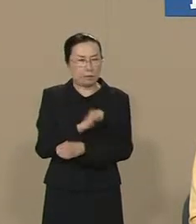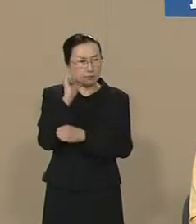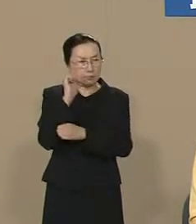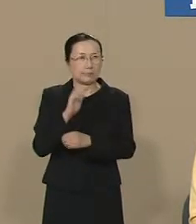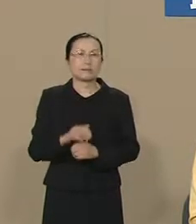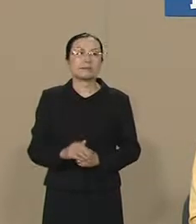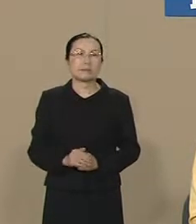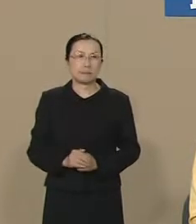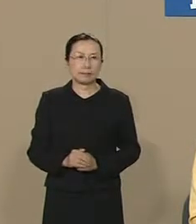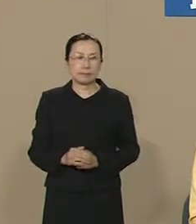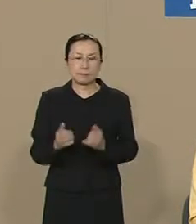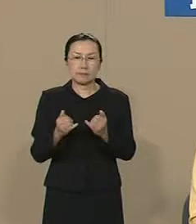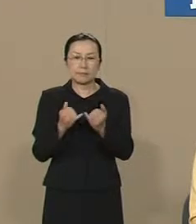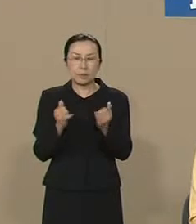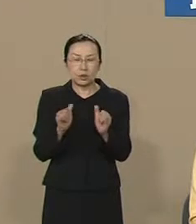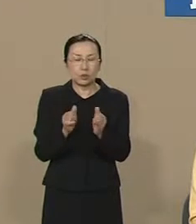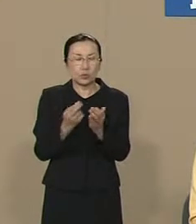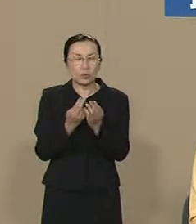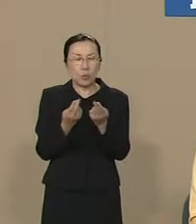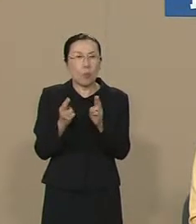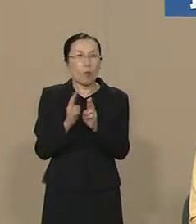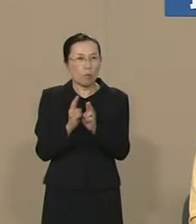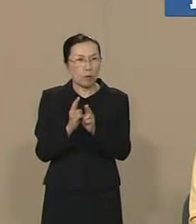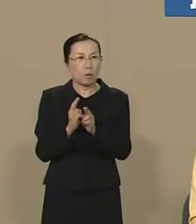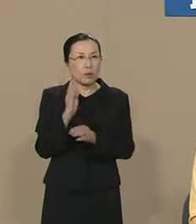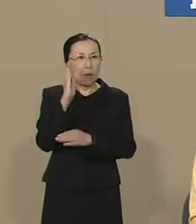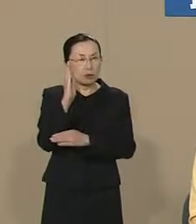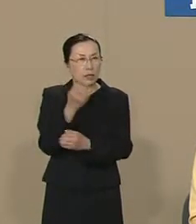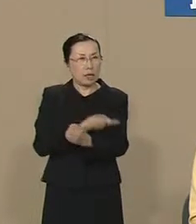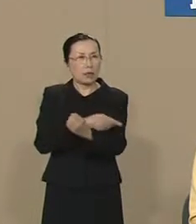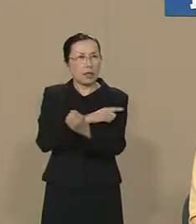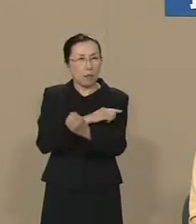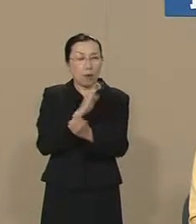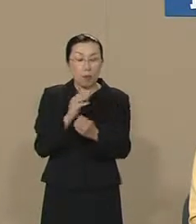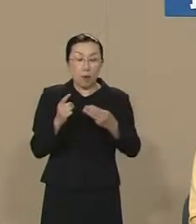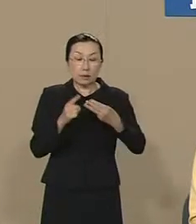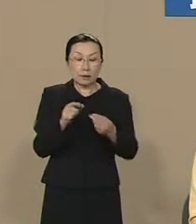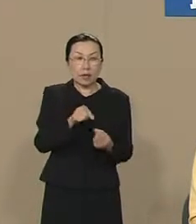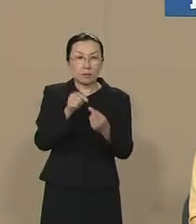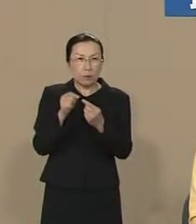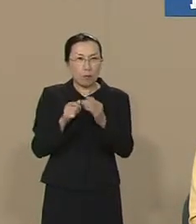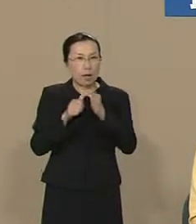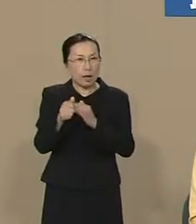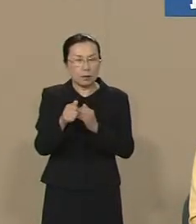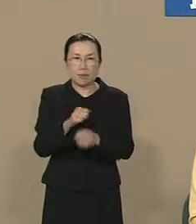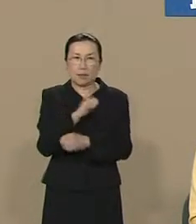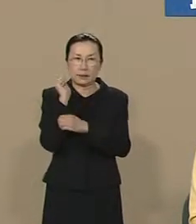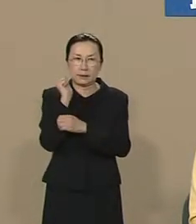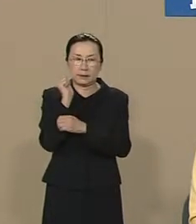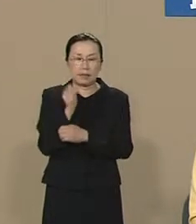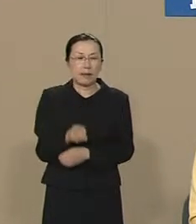民主党政権は､これまでも 日雇い派遣を原則禁止し､ パートや派遣の人も